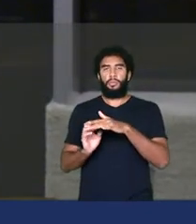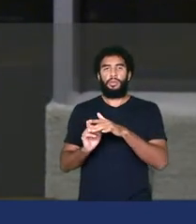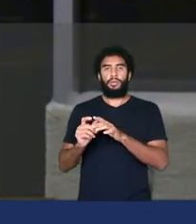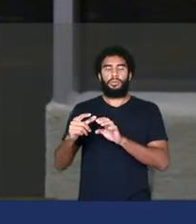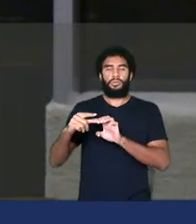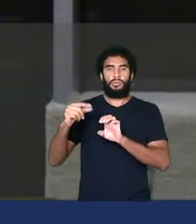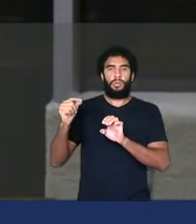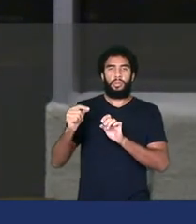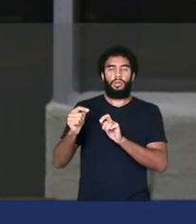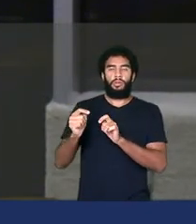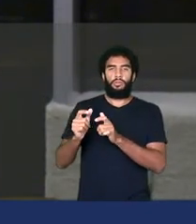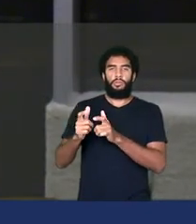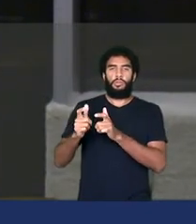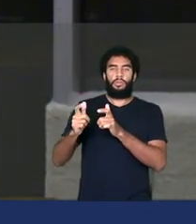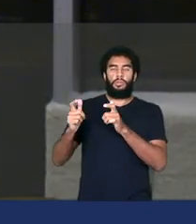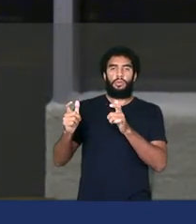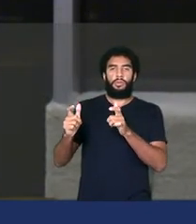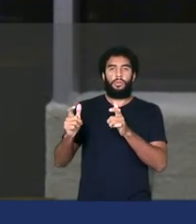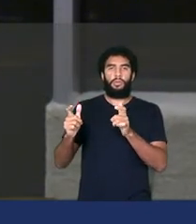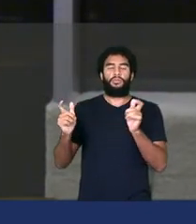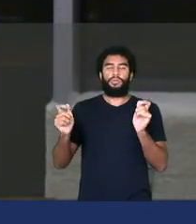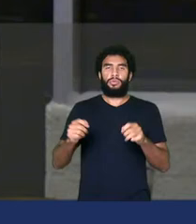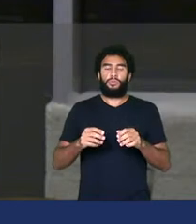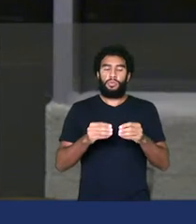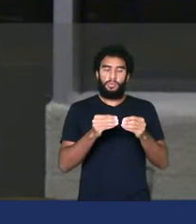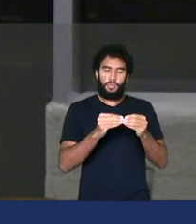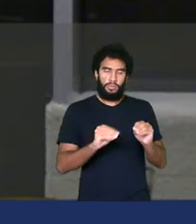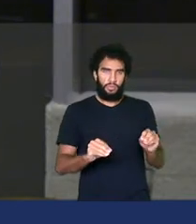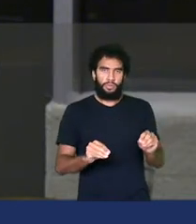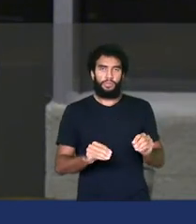IMPACTO DE GRANDES EMPREENDIMENTOS PODE PREJUDICAR A PRESERVAÇÃO